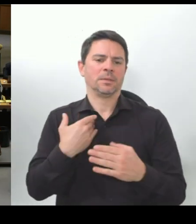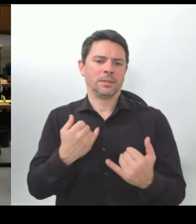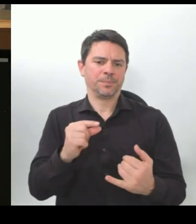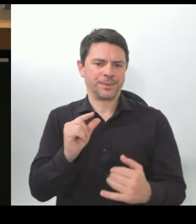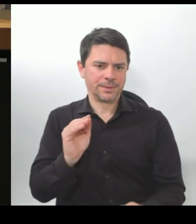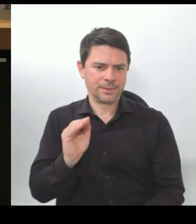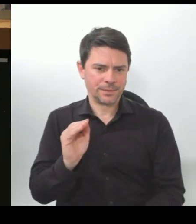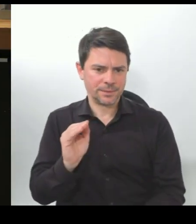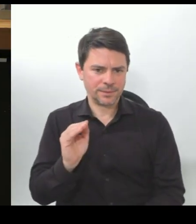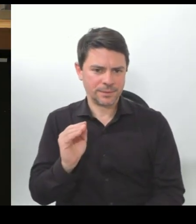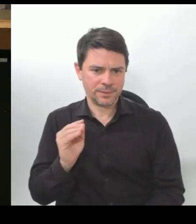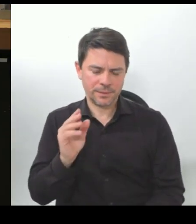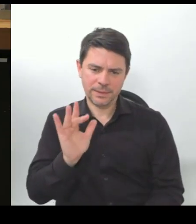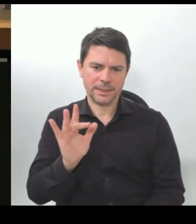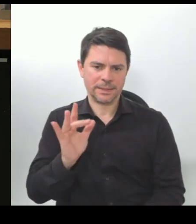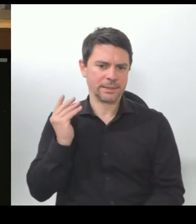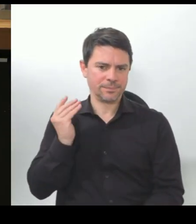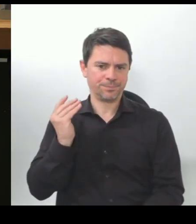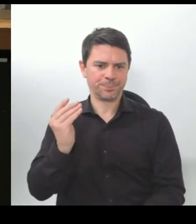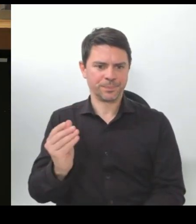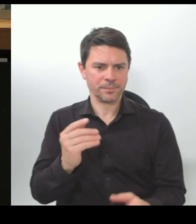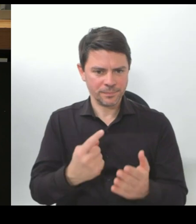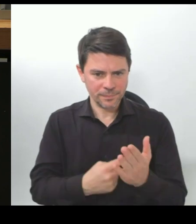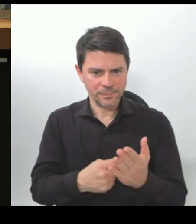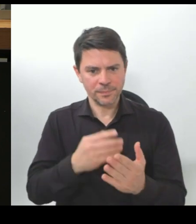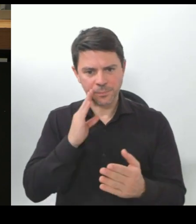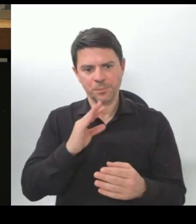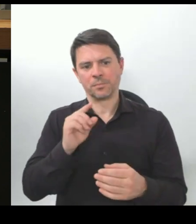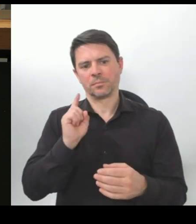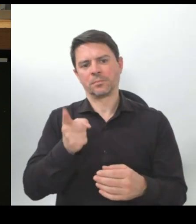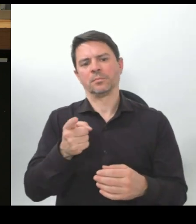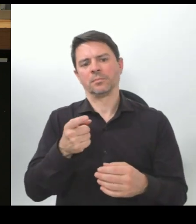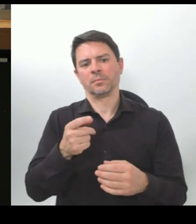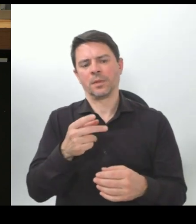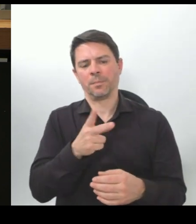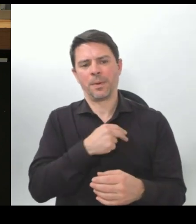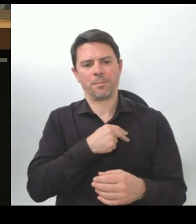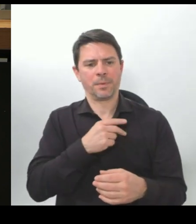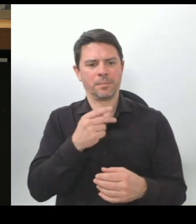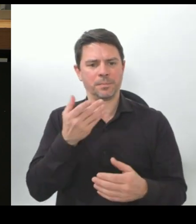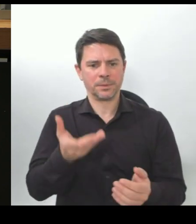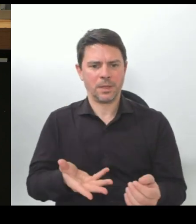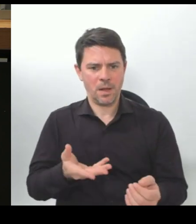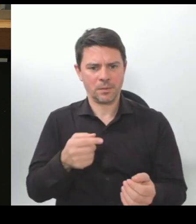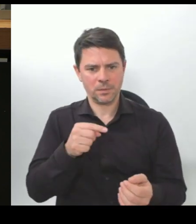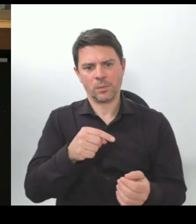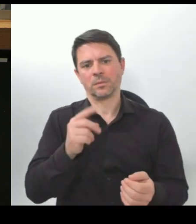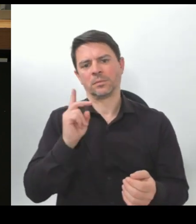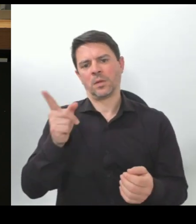Das, was die AfD hier vorschlägt das kann man bestenfalls sagen, Sie haben ja Jahre offensichtlich der politischen Debatte bei dem Thema